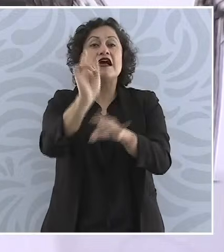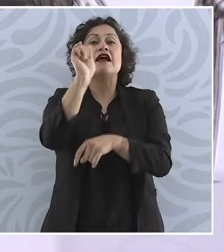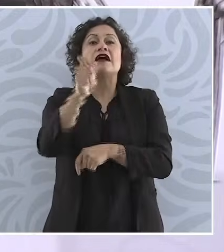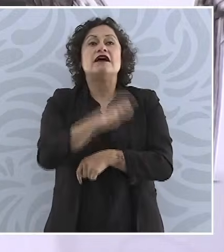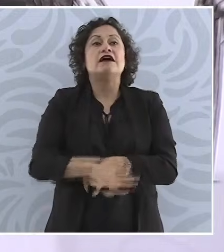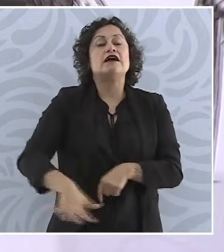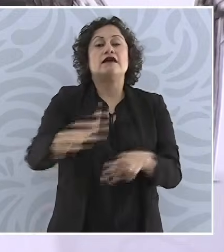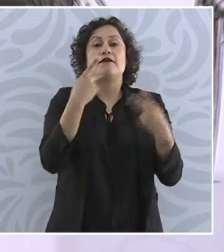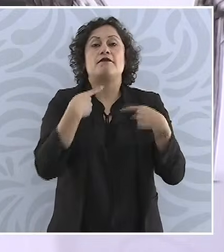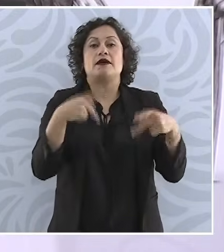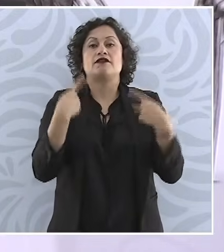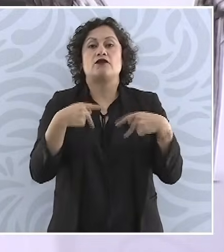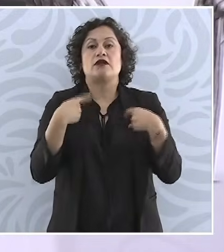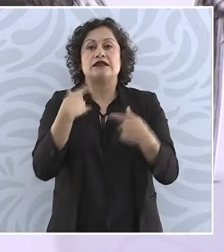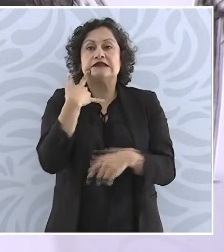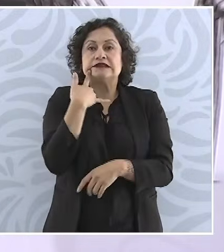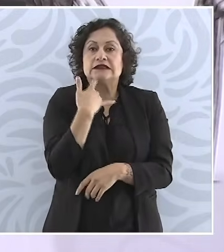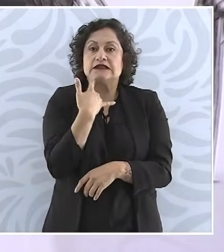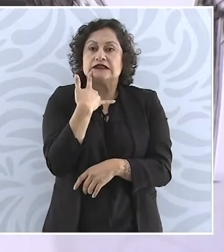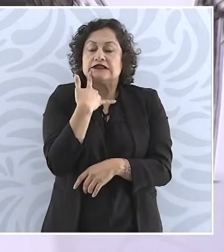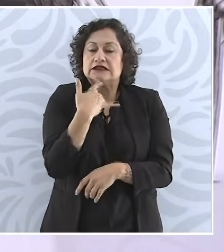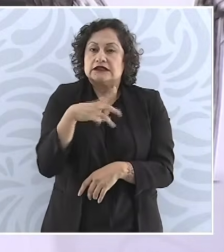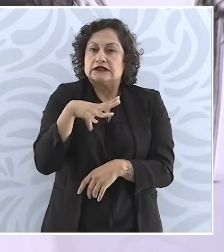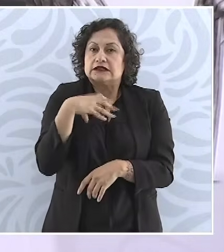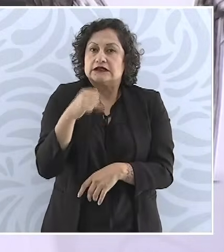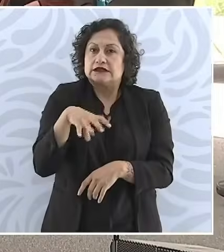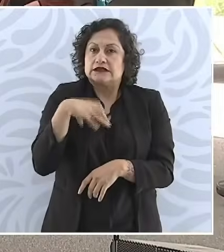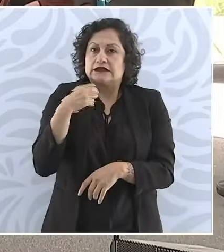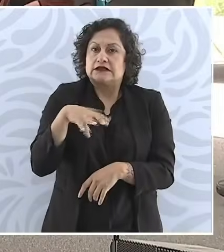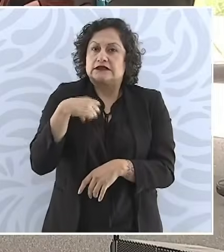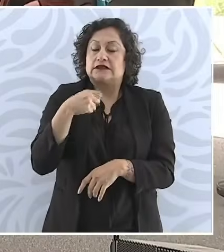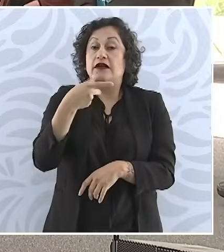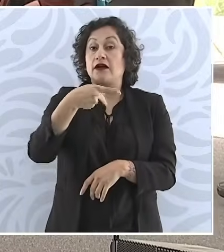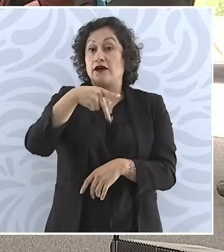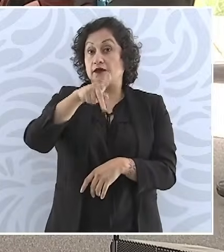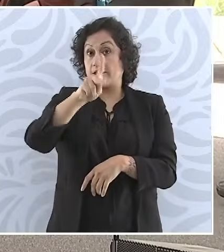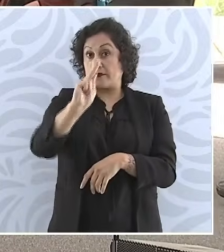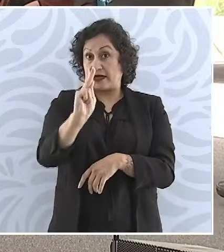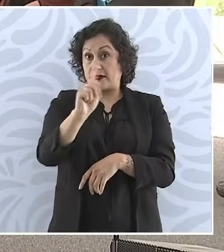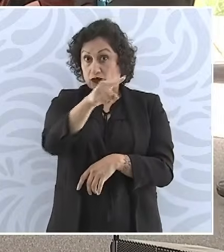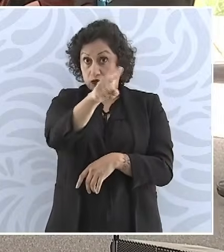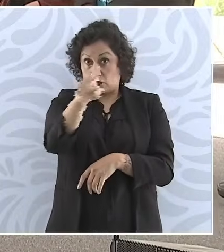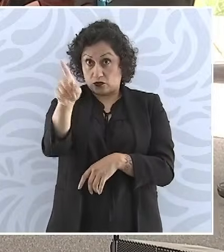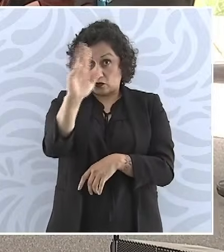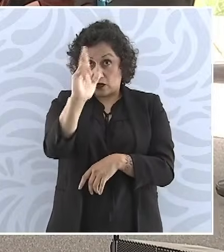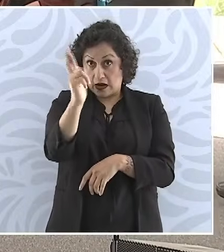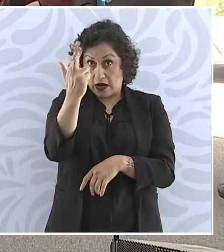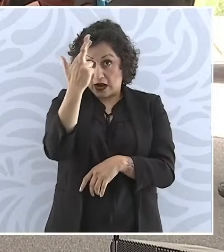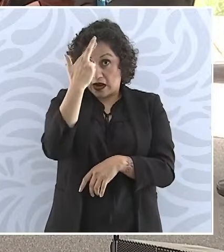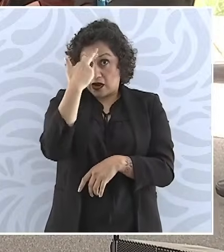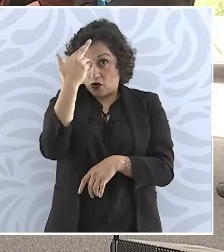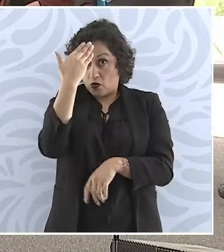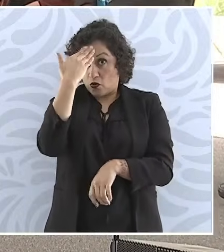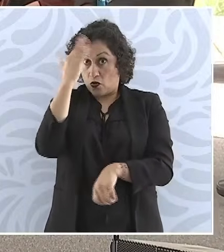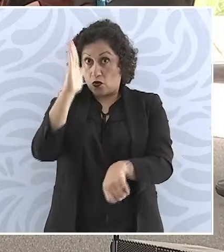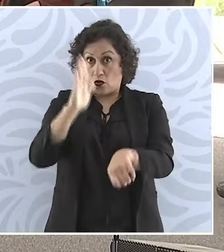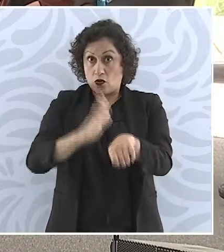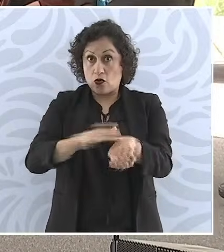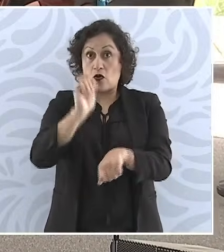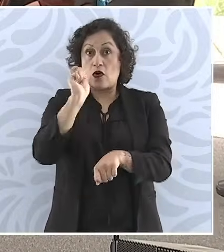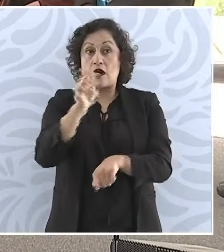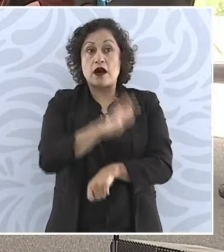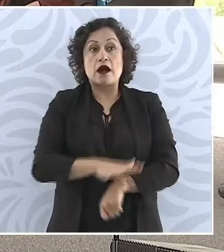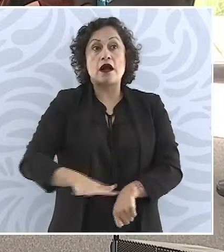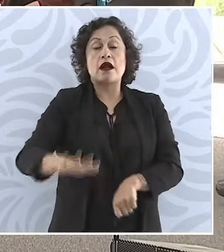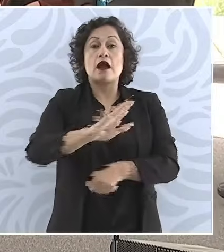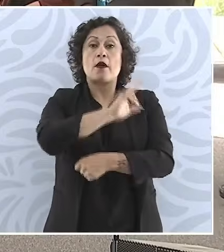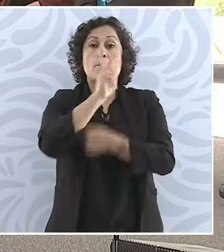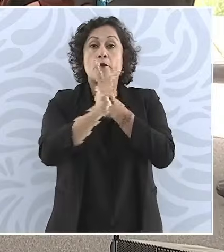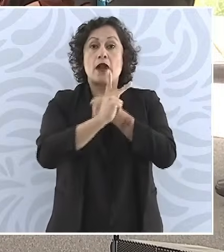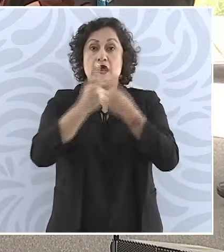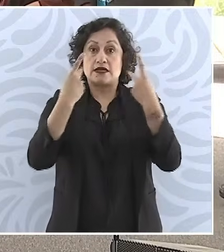enconada pero no hay que olvidar que un pueblo no conquista su libertad pidiéndola por favor a sus